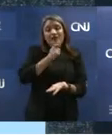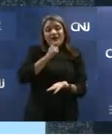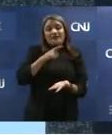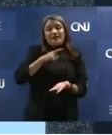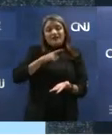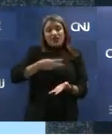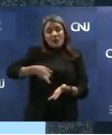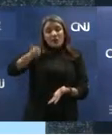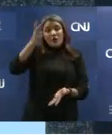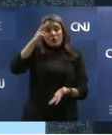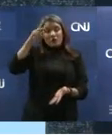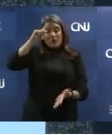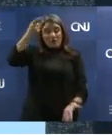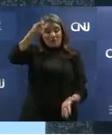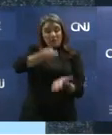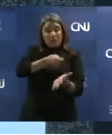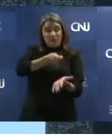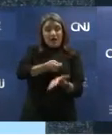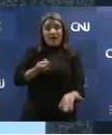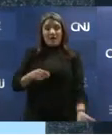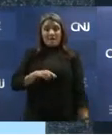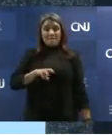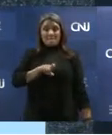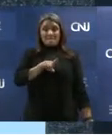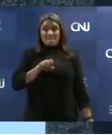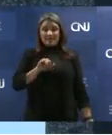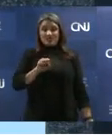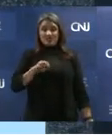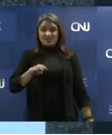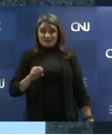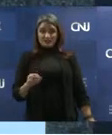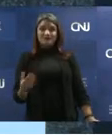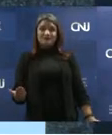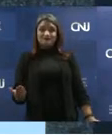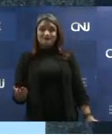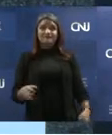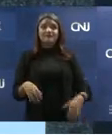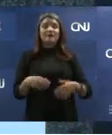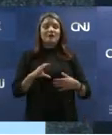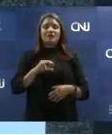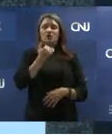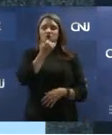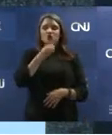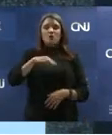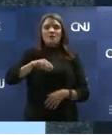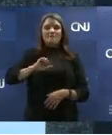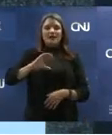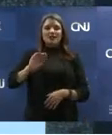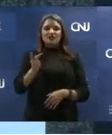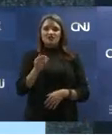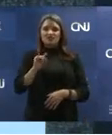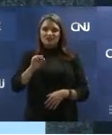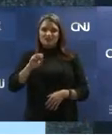Atentas aos impactos sociais, econômicos e psicológicos da desestruturação familiar,